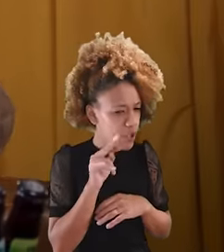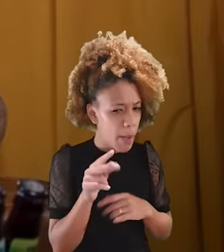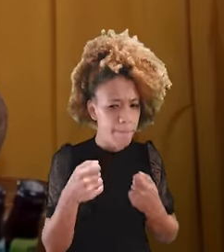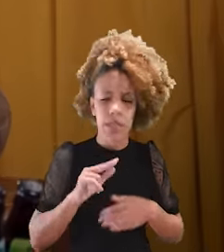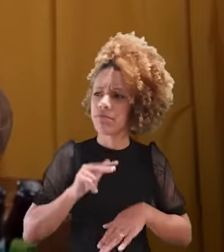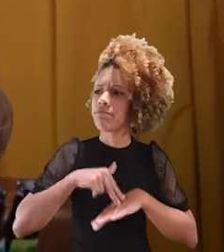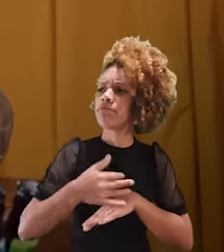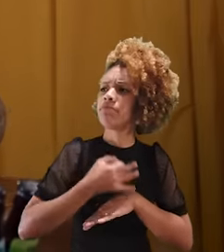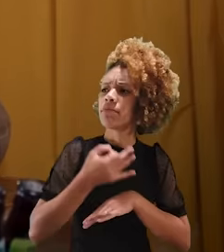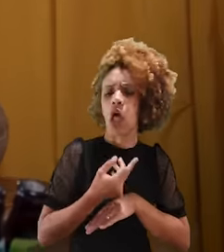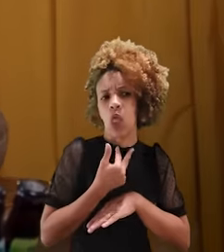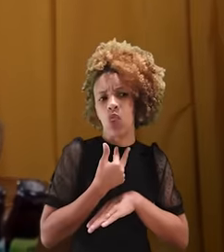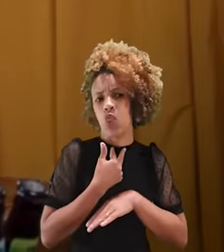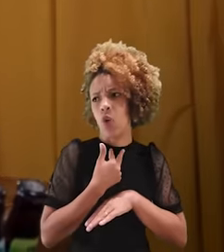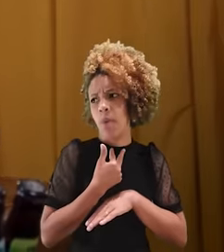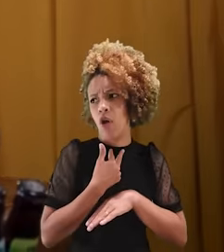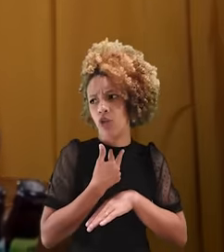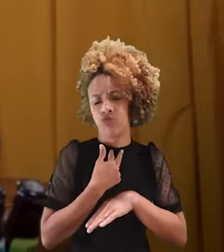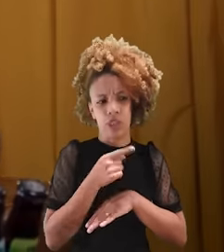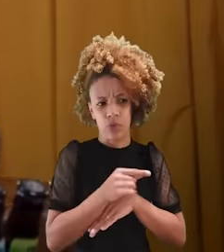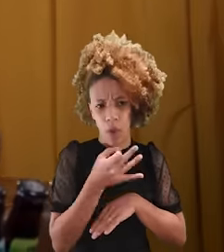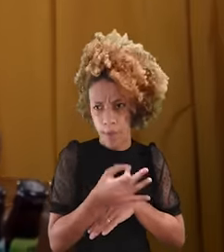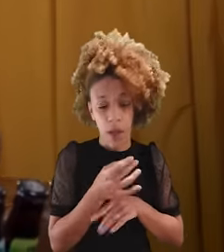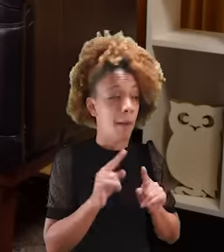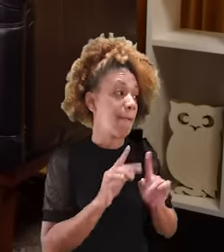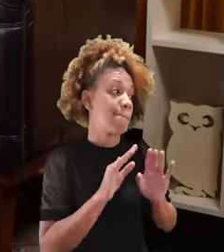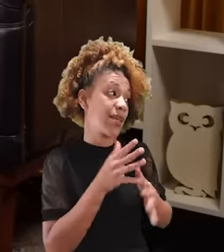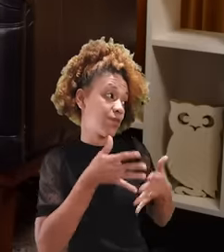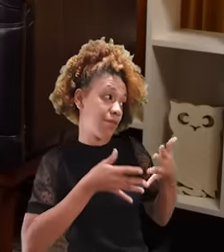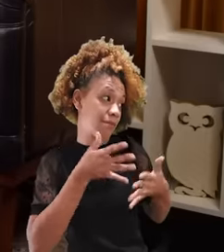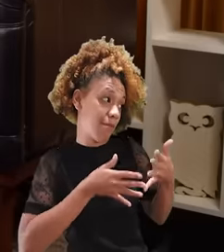colocar não pode porque daí não é uma questão de opinião Então mas isso não te atrapalha porque